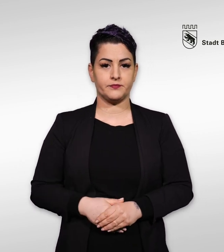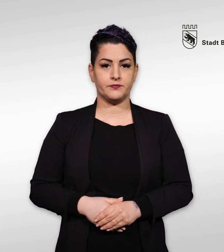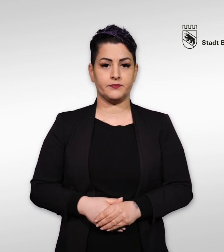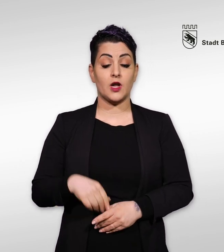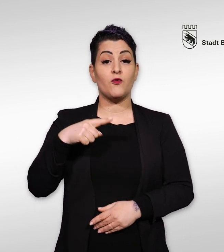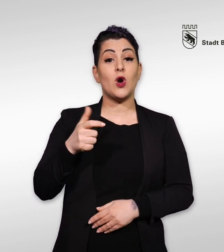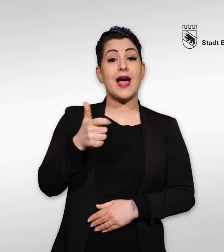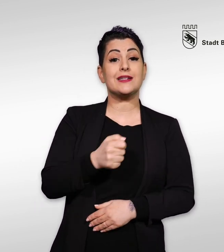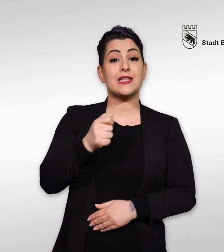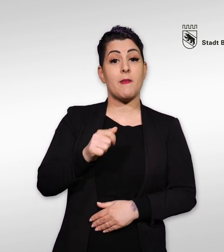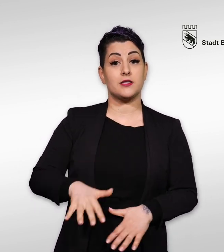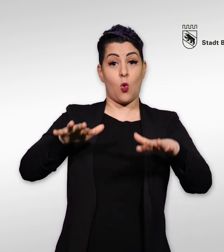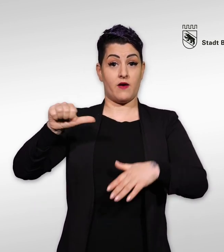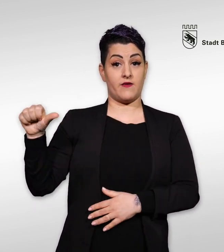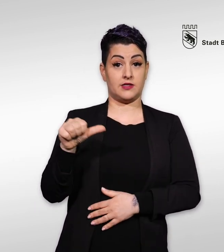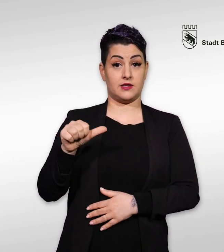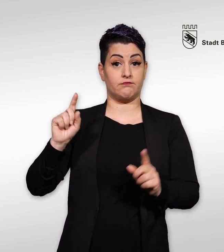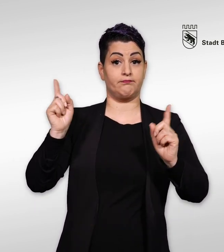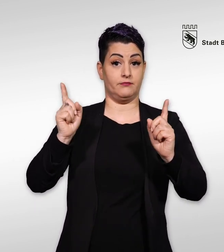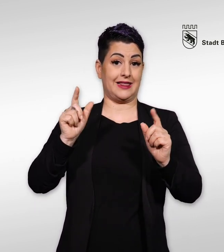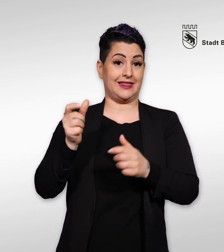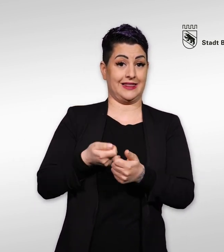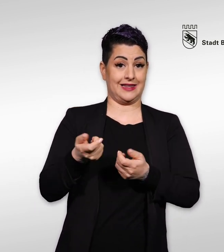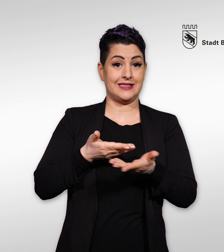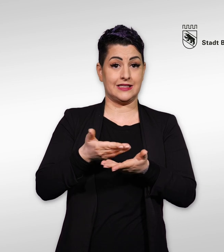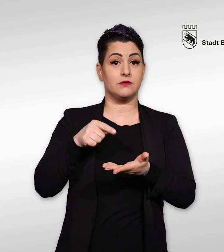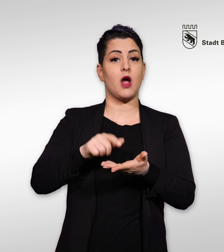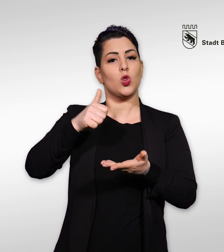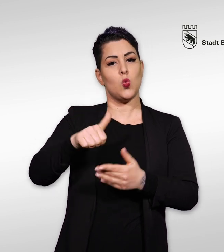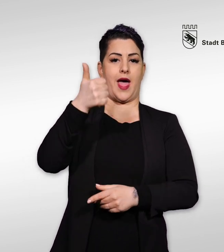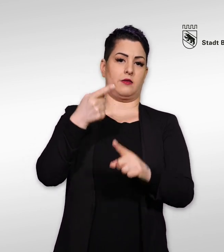Sie müssen sich nur einmal für den SMS-Hochwasserwarndienst anmelden.